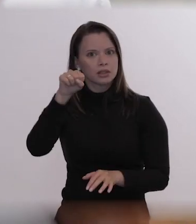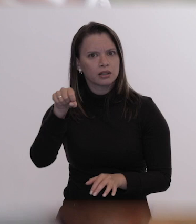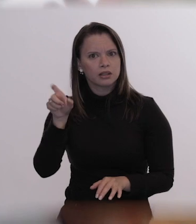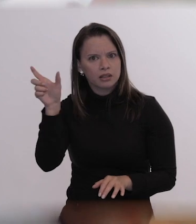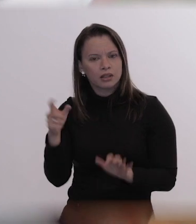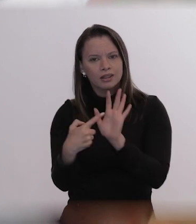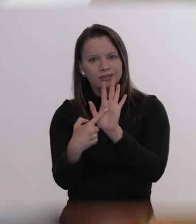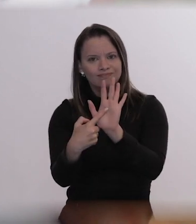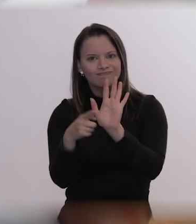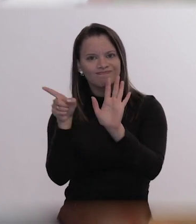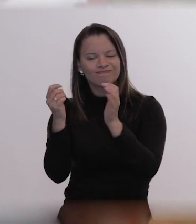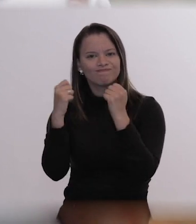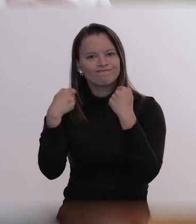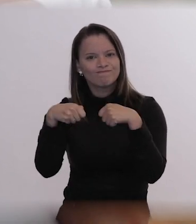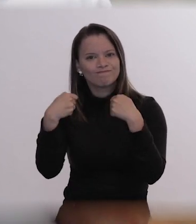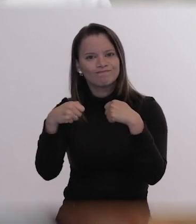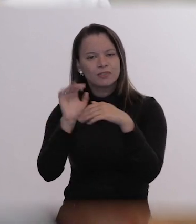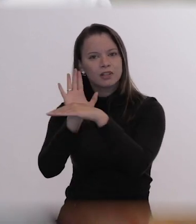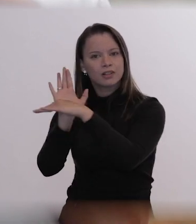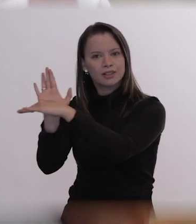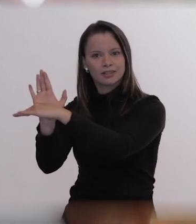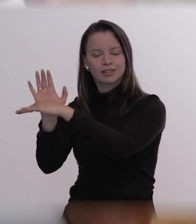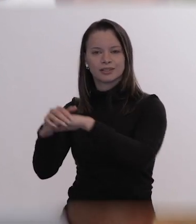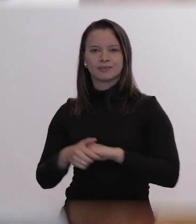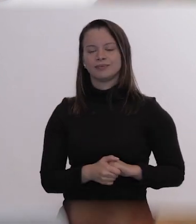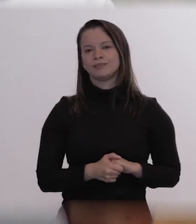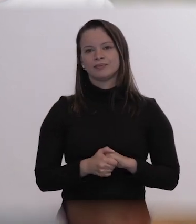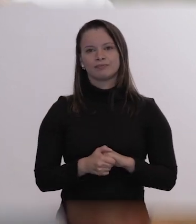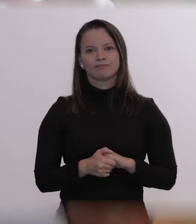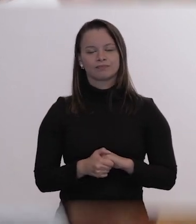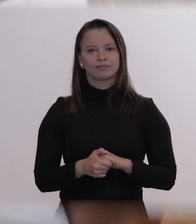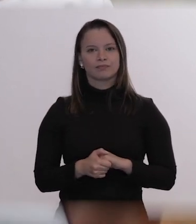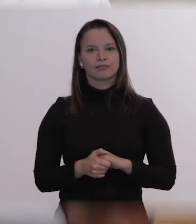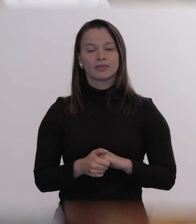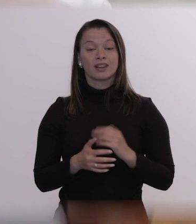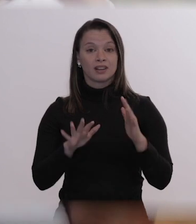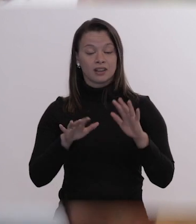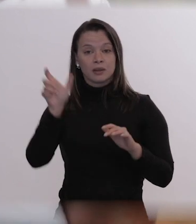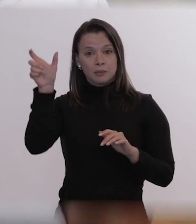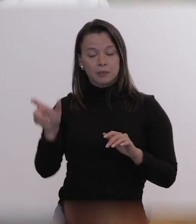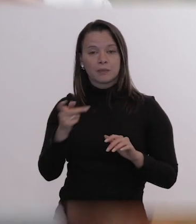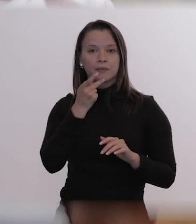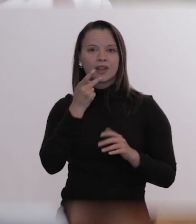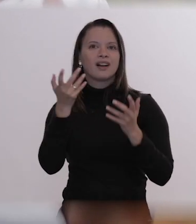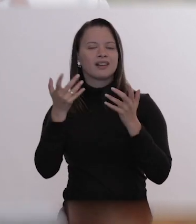por uma ajuda. Quando fala que quer se matar, que quer fazer, que vai pular,